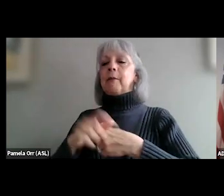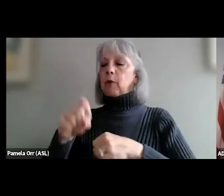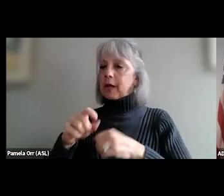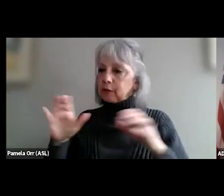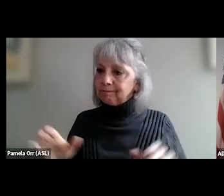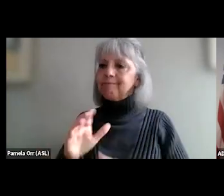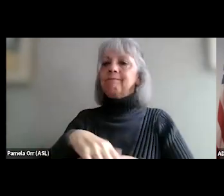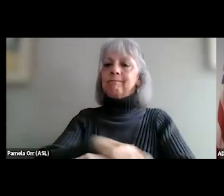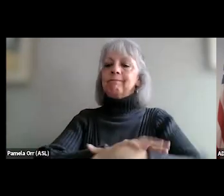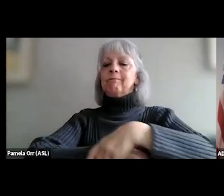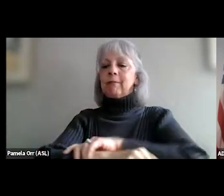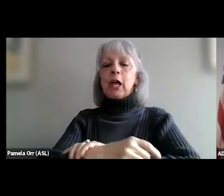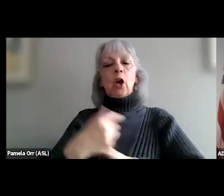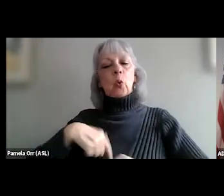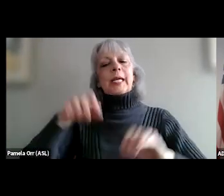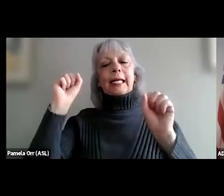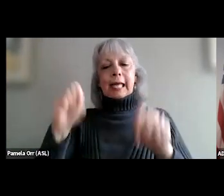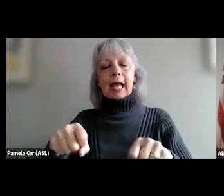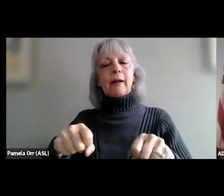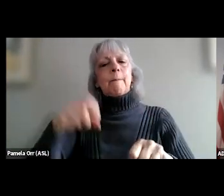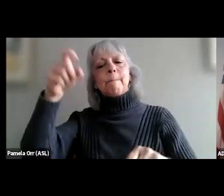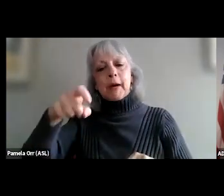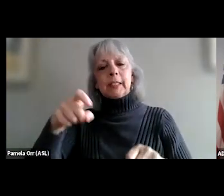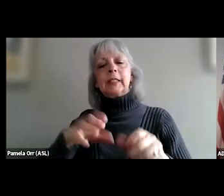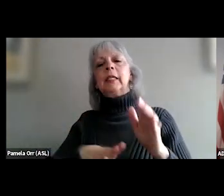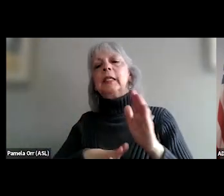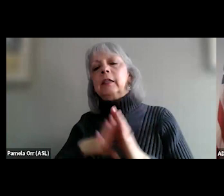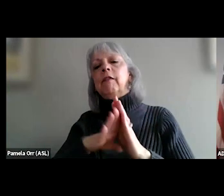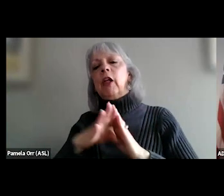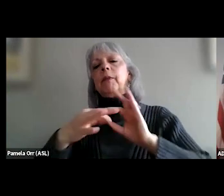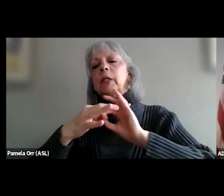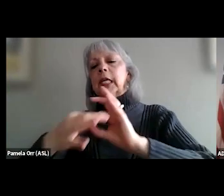Creo que podemos y debemos construir esas conexiones y oportunidades